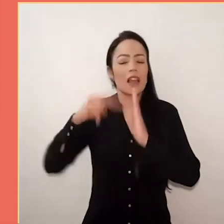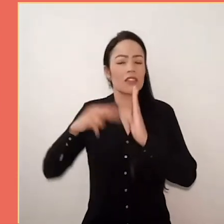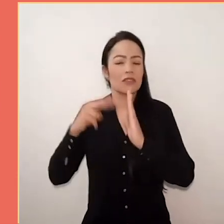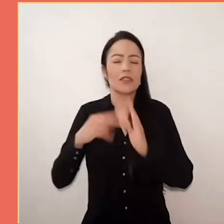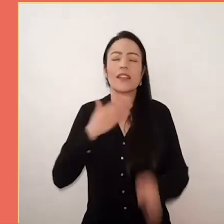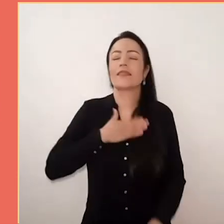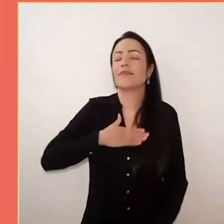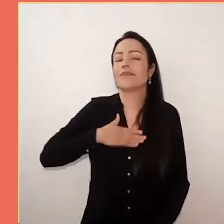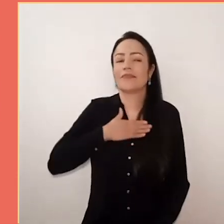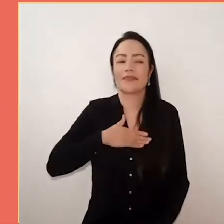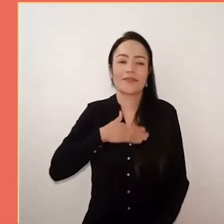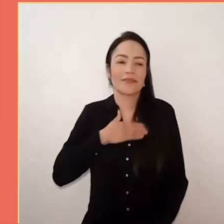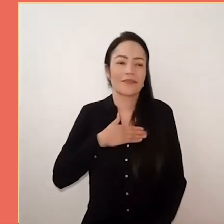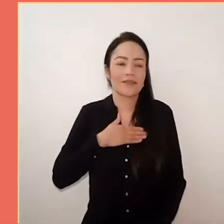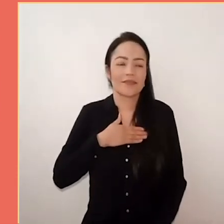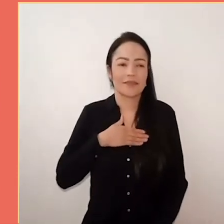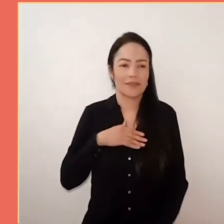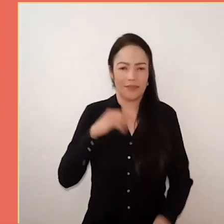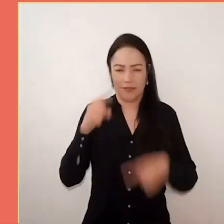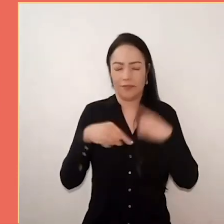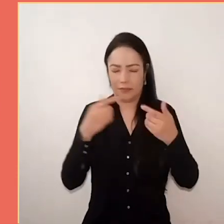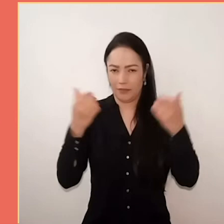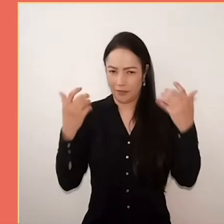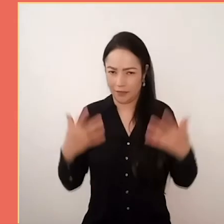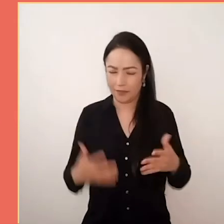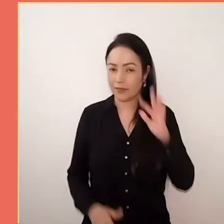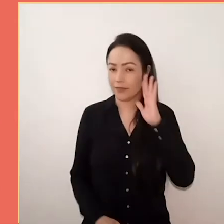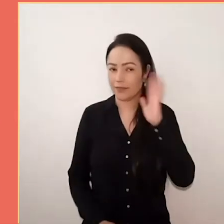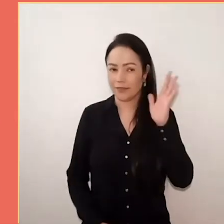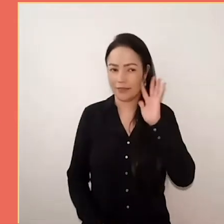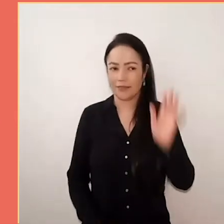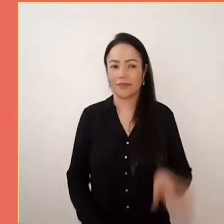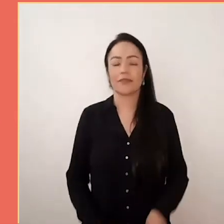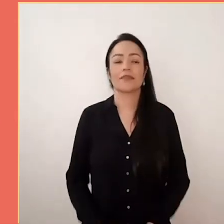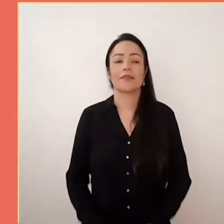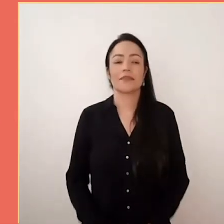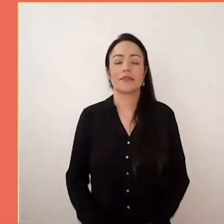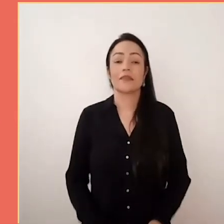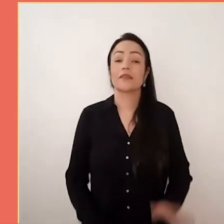mais nas próximas questões eu trago essa reflexão sobre a leitura prazerosa, e quando a gente